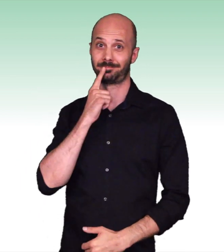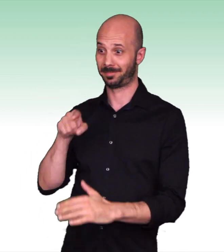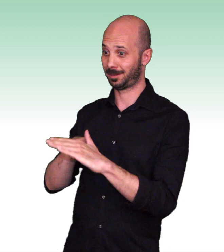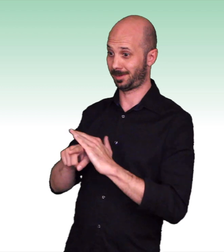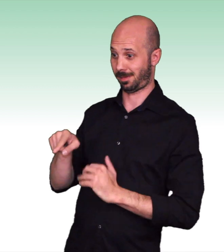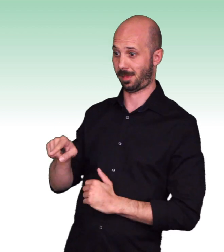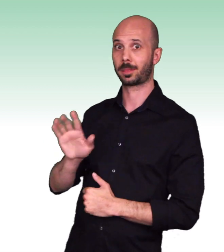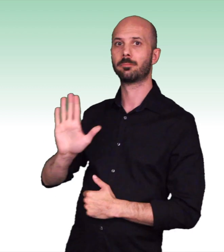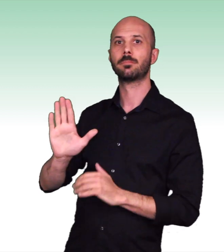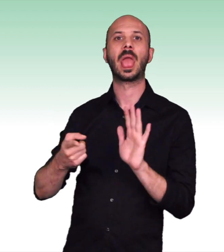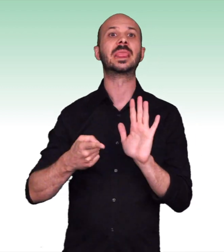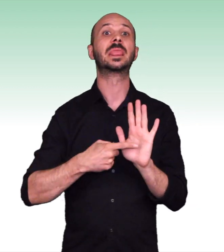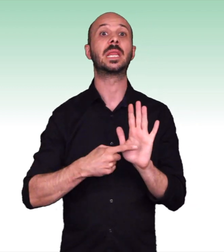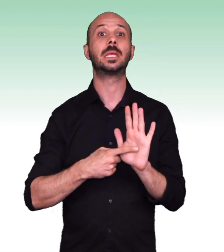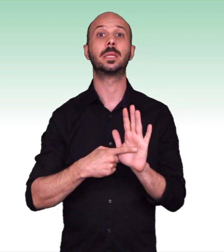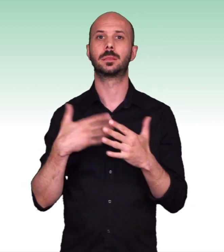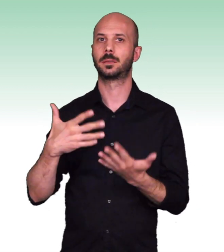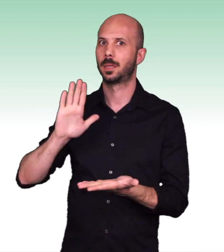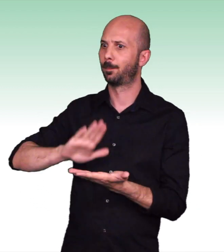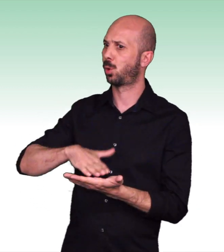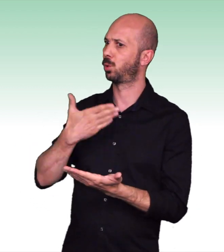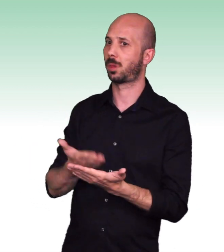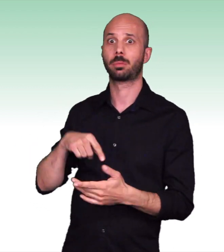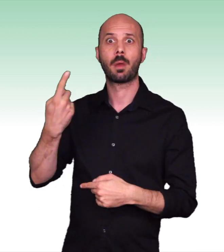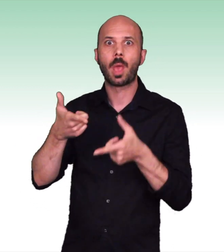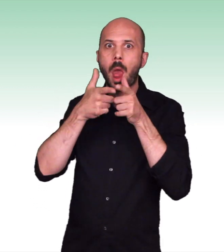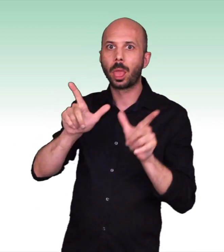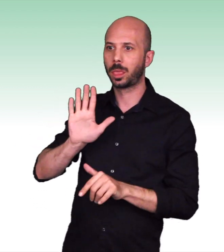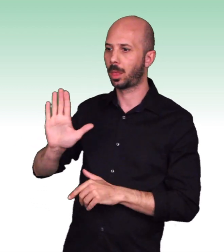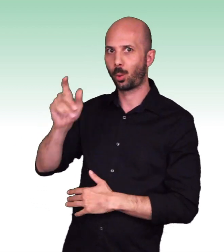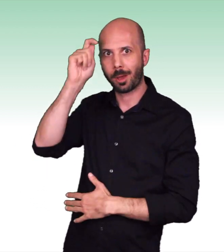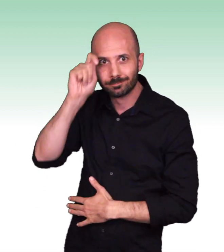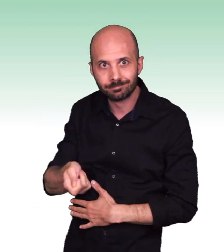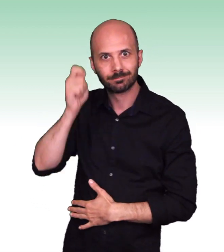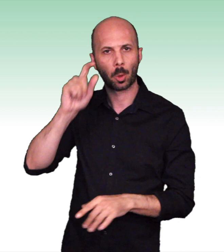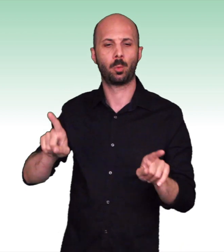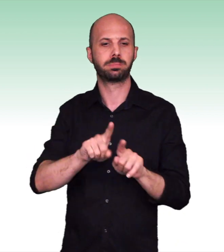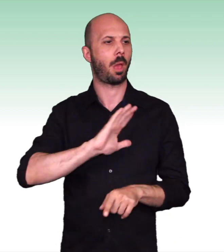I rifugiati sordi dovrebbero beneficiare degli stessi diritti fondamentali e quindi ricevere informazioni nella propria lingua